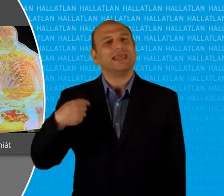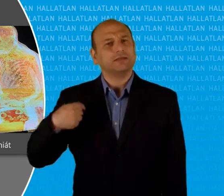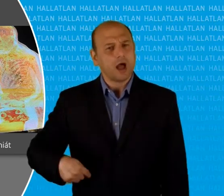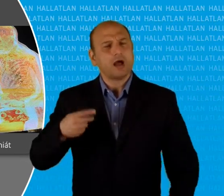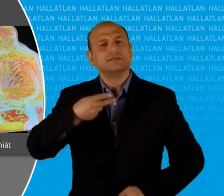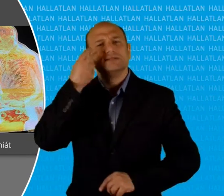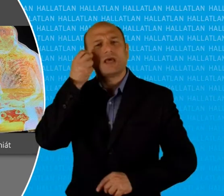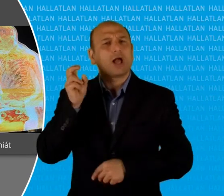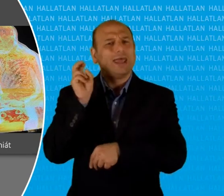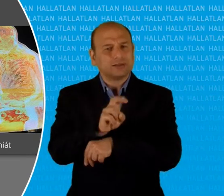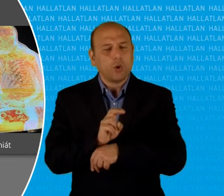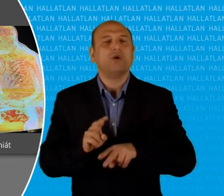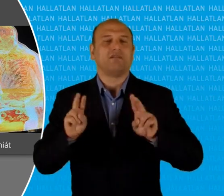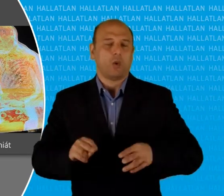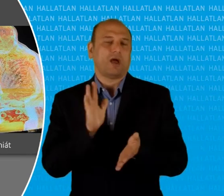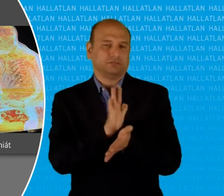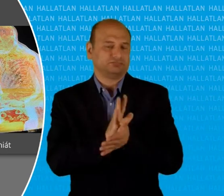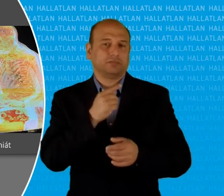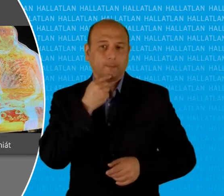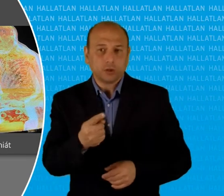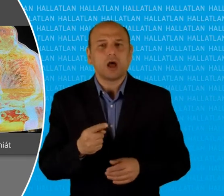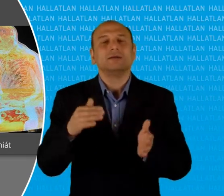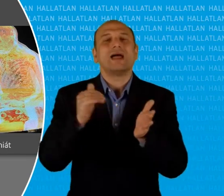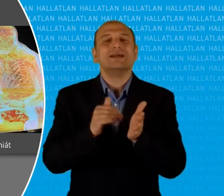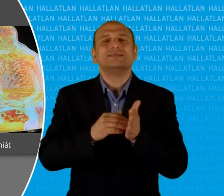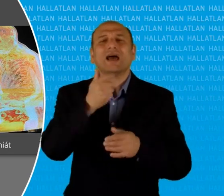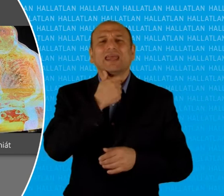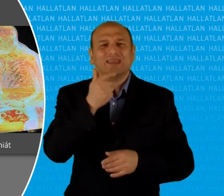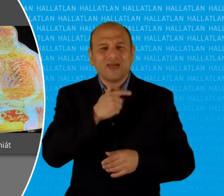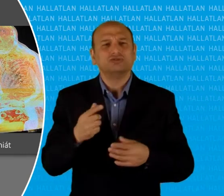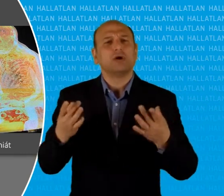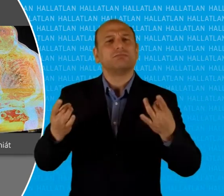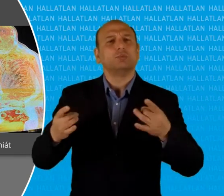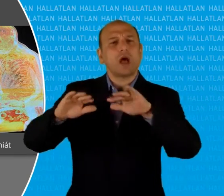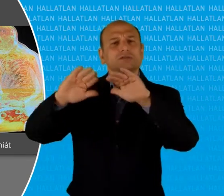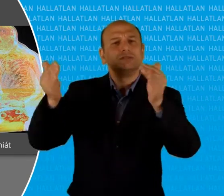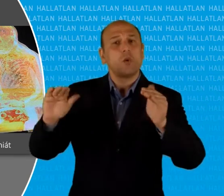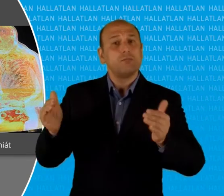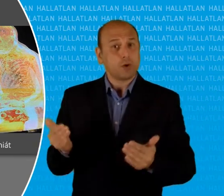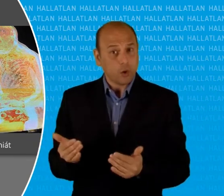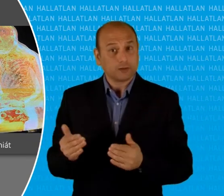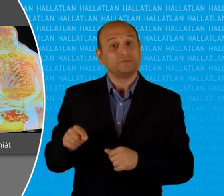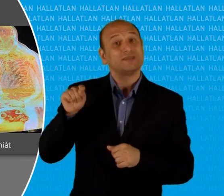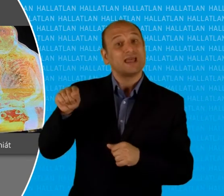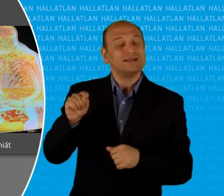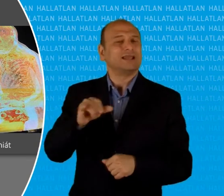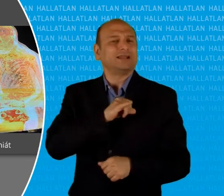Kínai szakértők megerősítették, hogy azt az 1000 éves Buddha-szobrot,